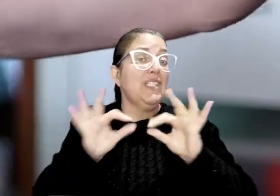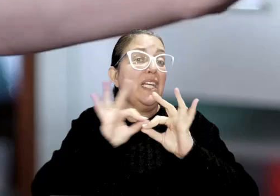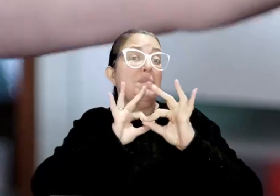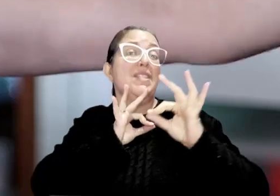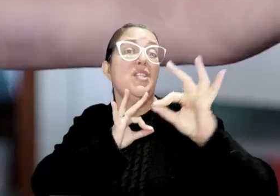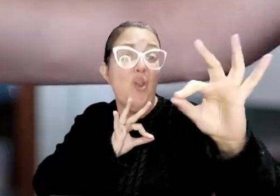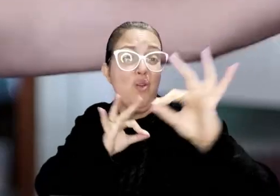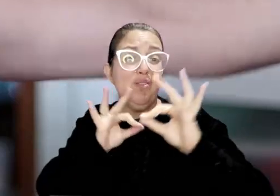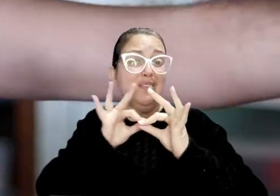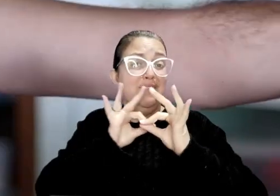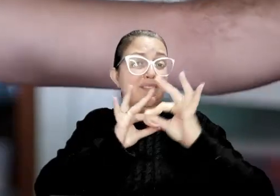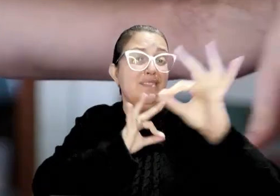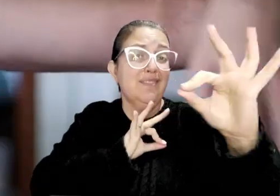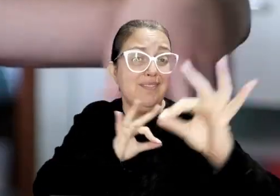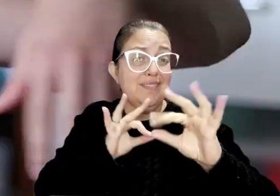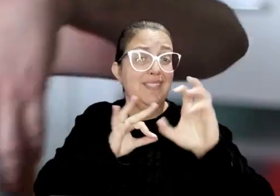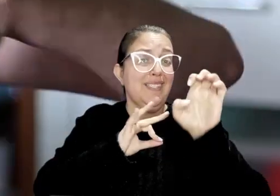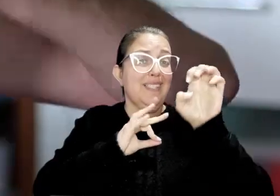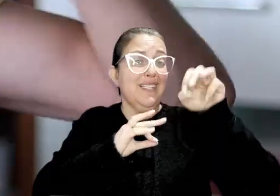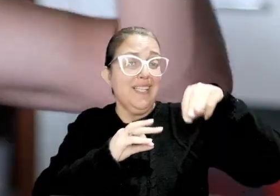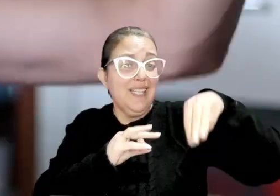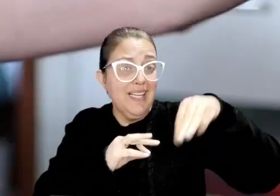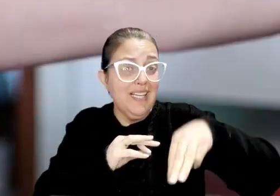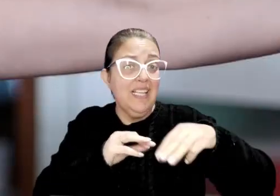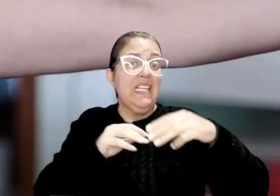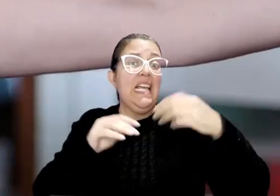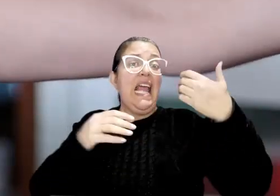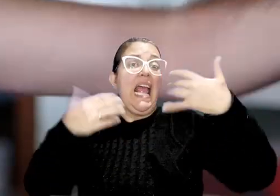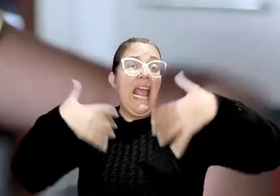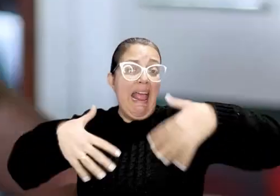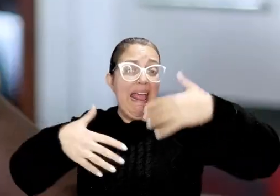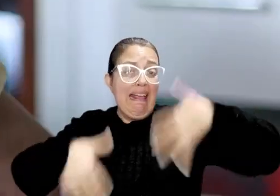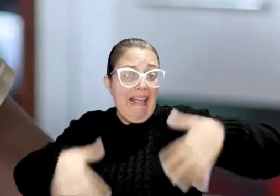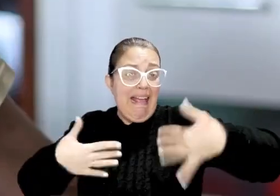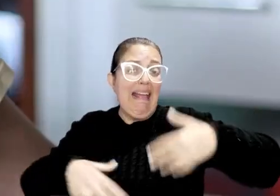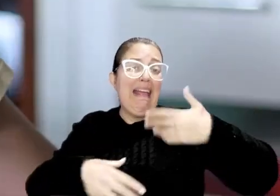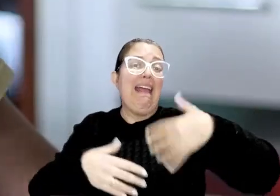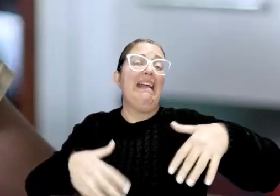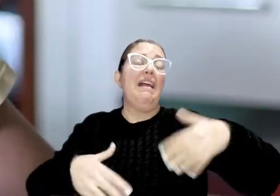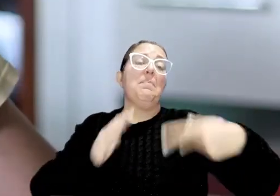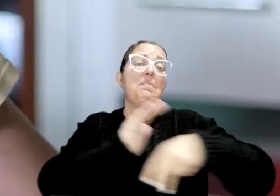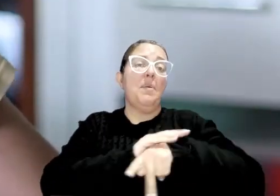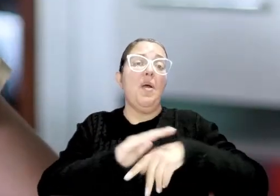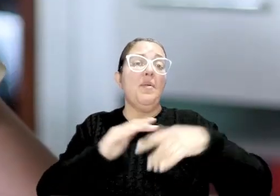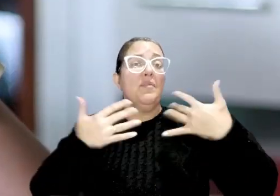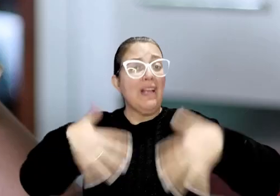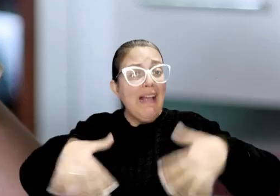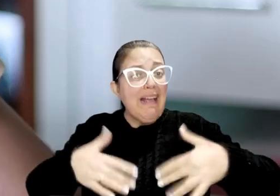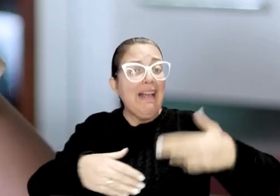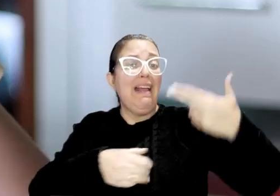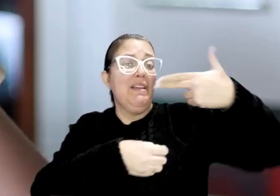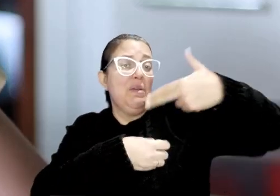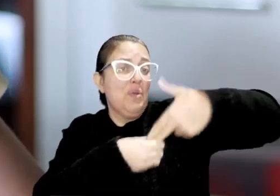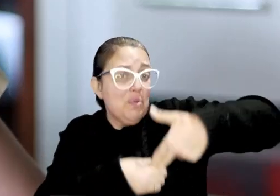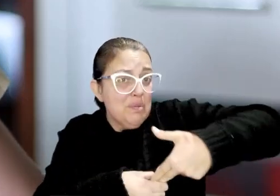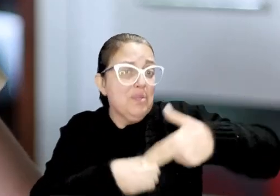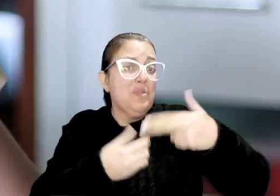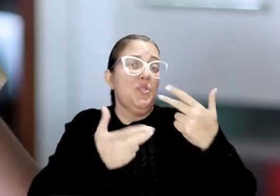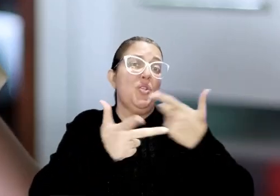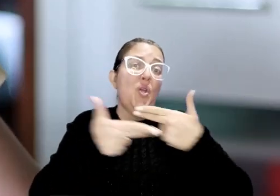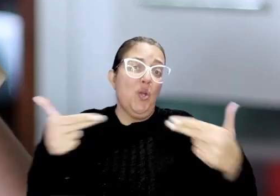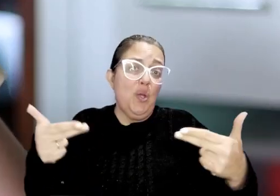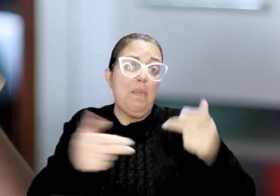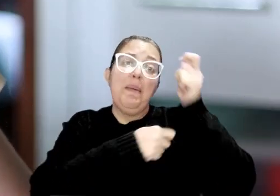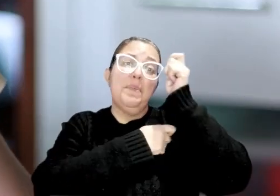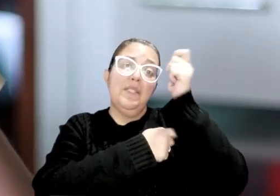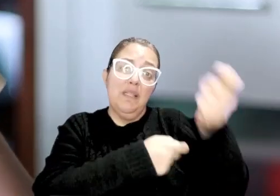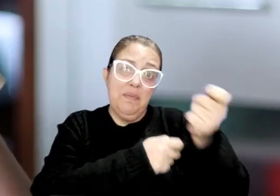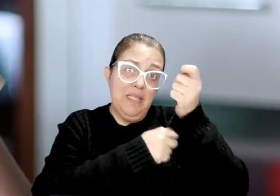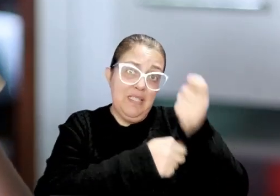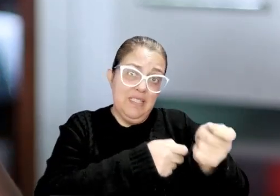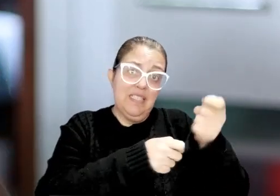mais combustível mais recursos né para poder est eh pescando né e acaba né tendo passando